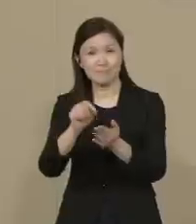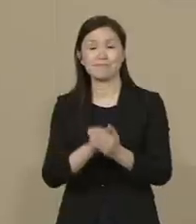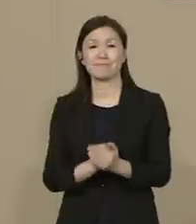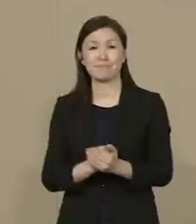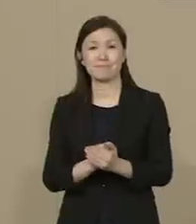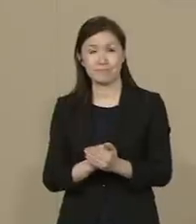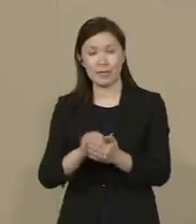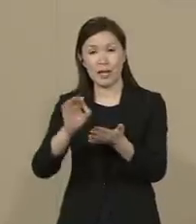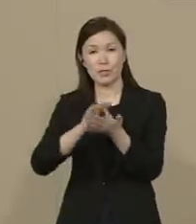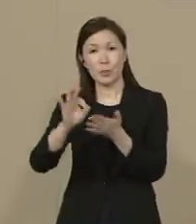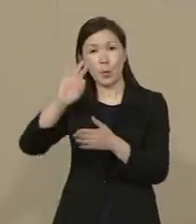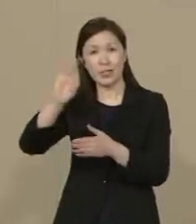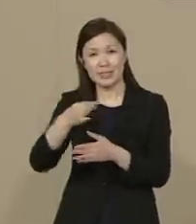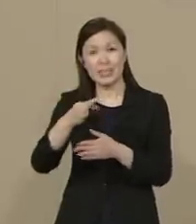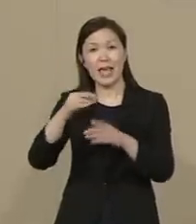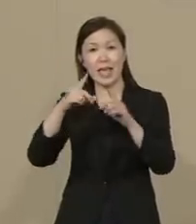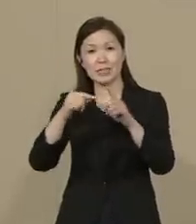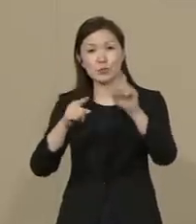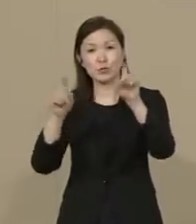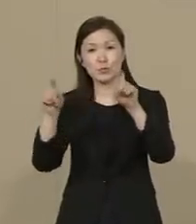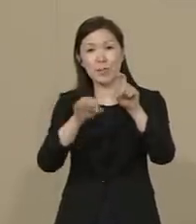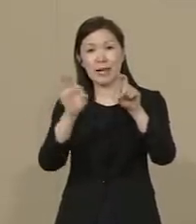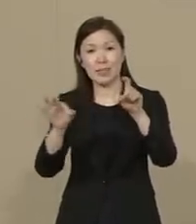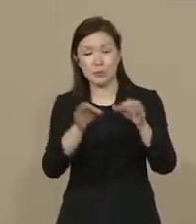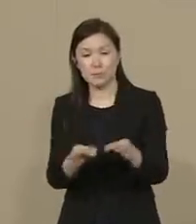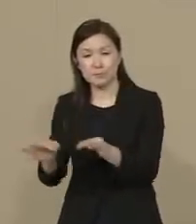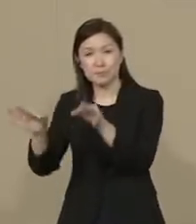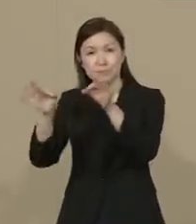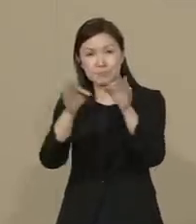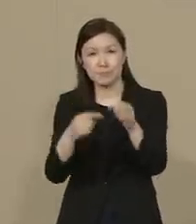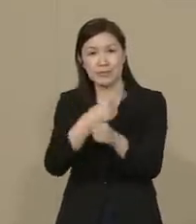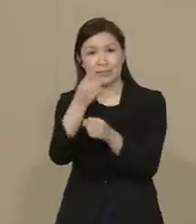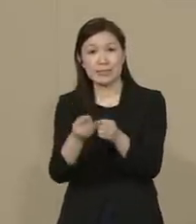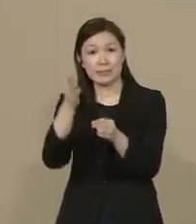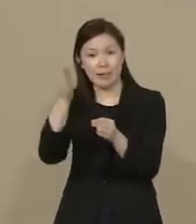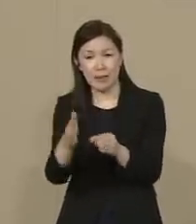消費税率10％への 引き上げを１年半延期し